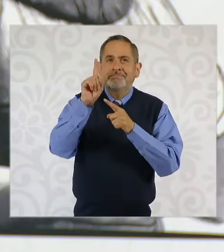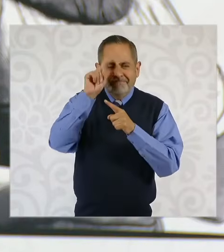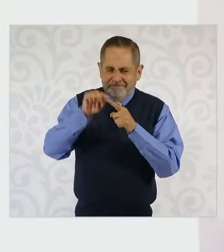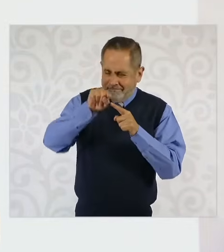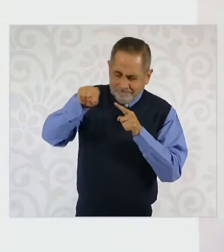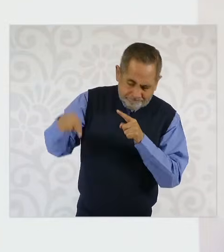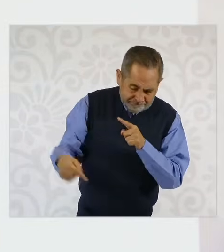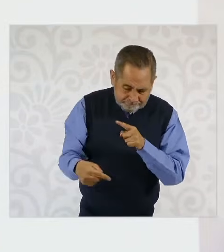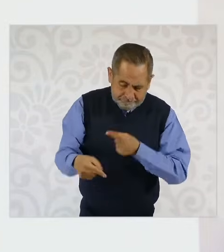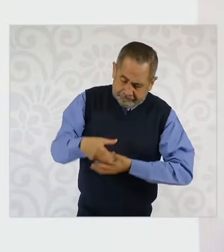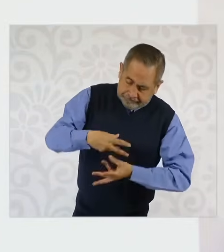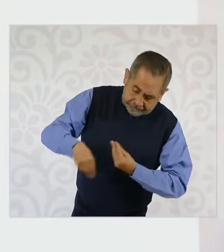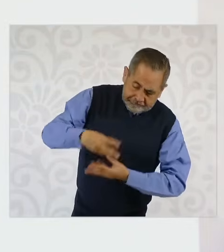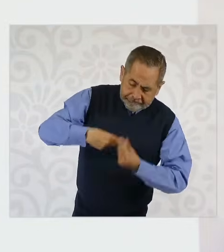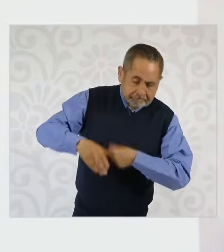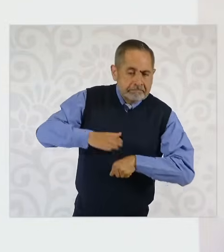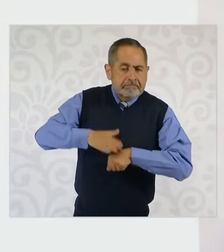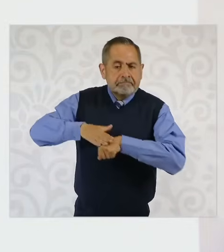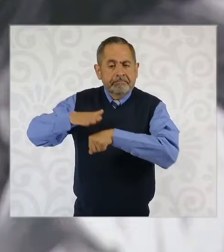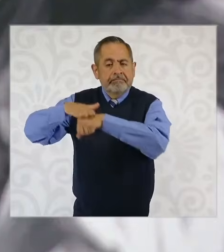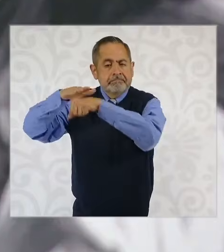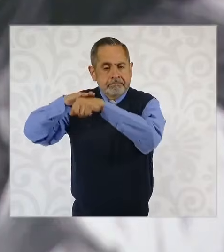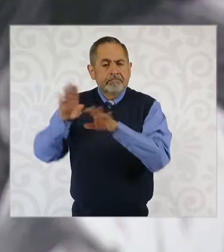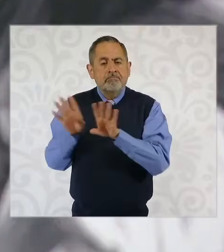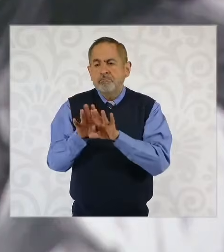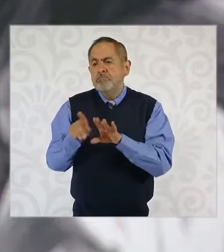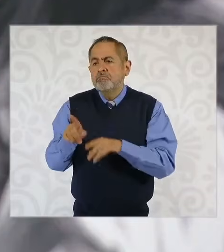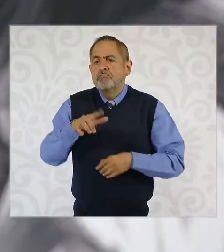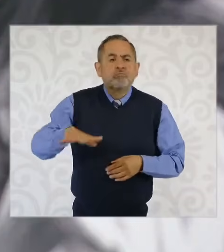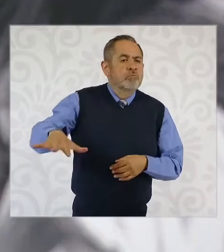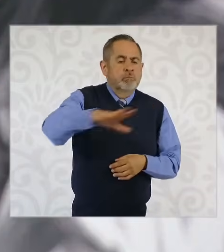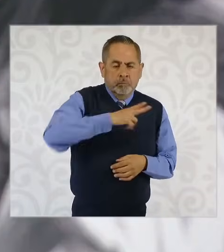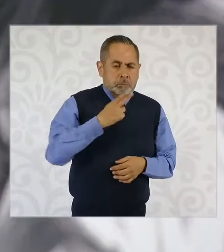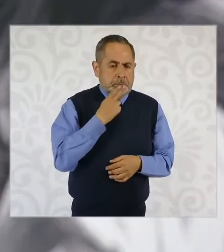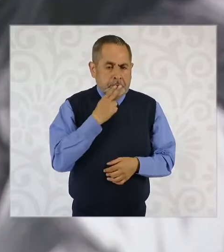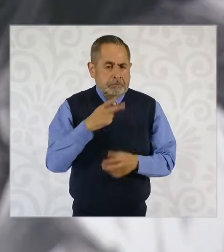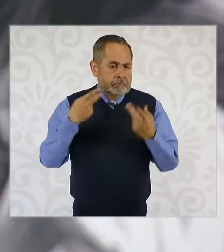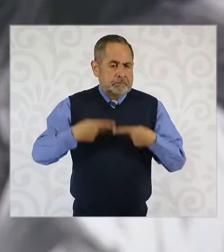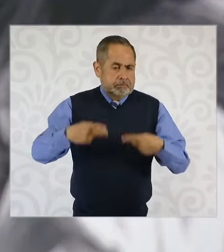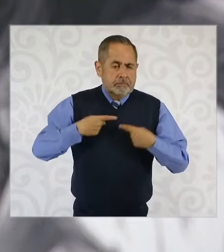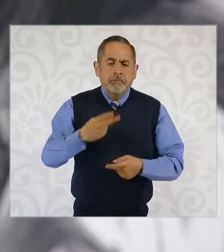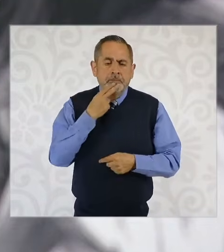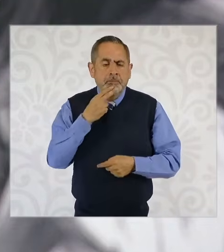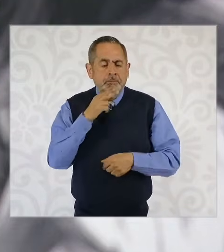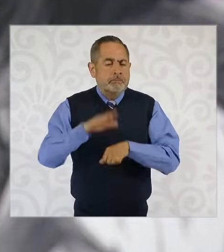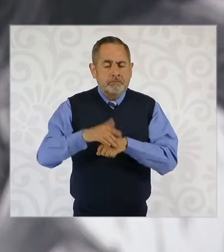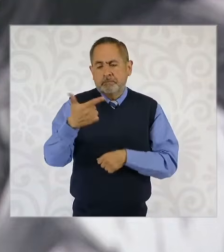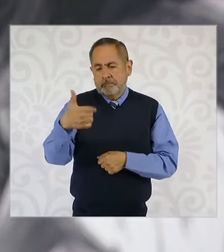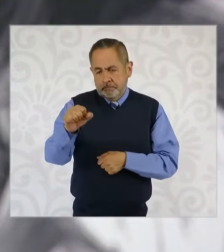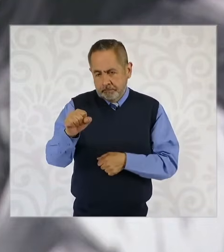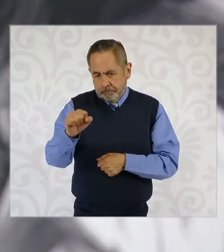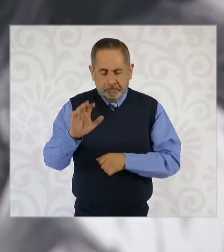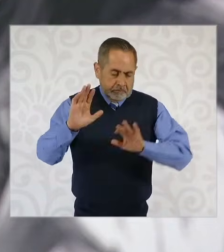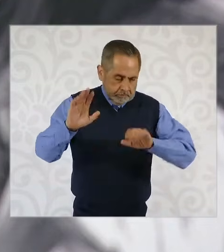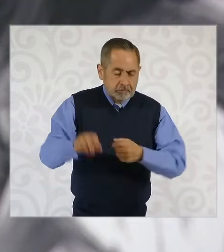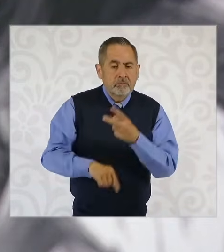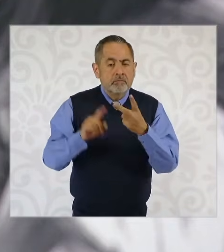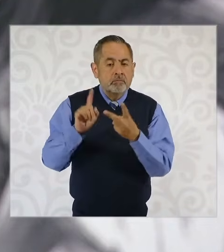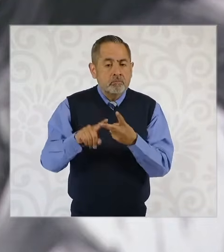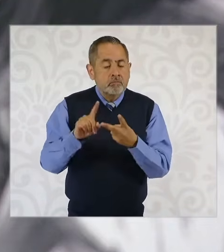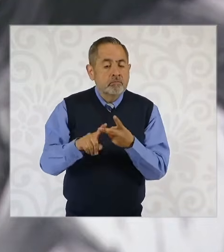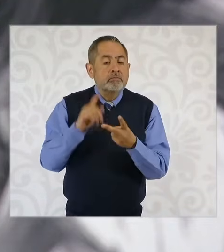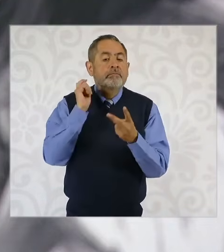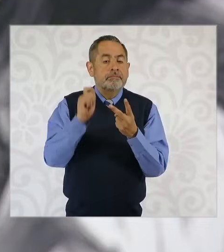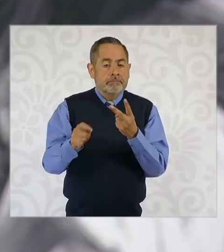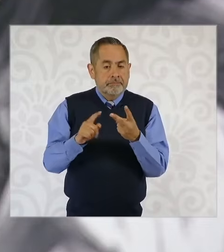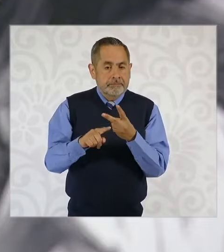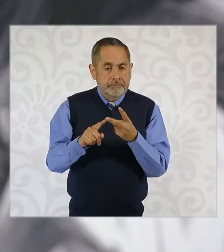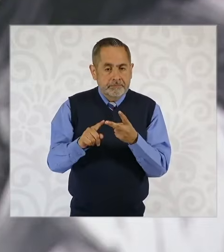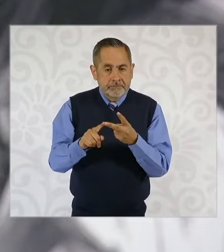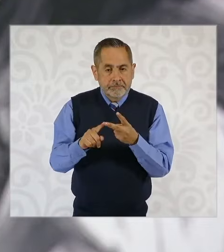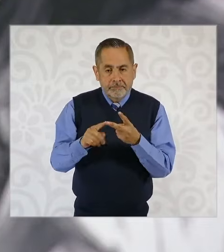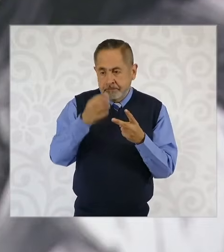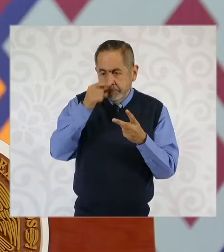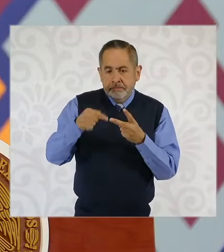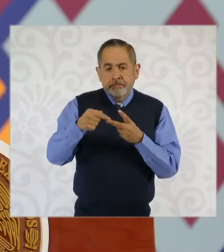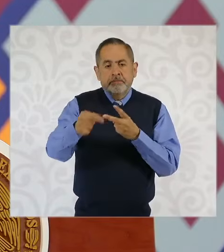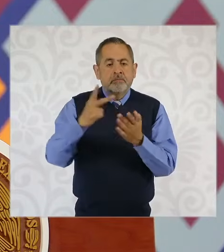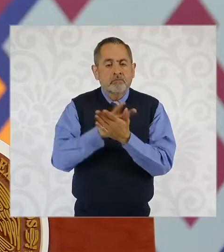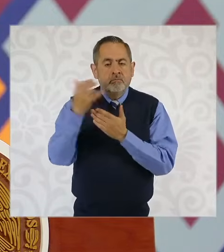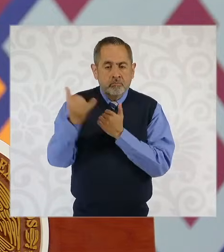el consumo eh de nuestro país dos eh terminar proyectos de las refinerías que habían quedado